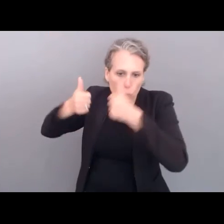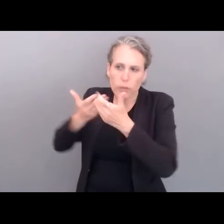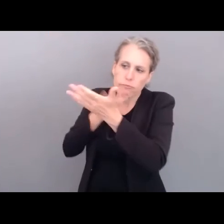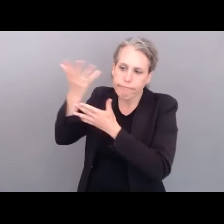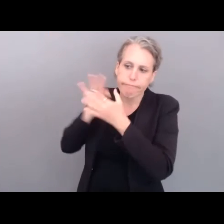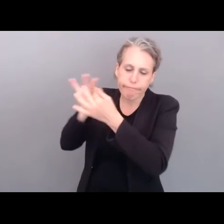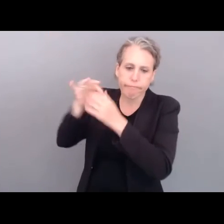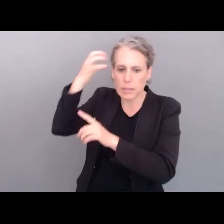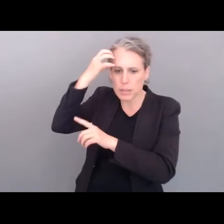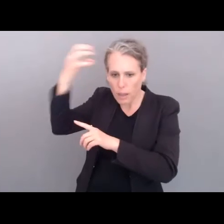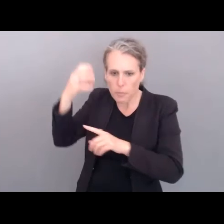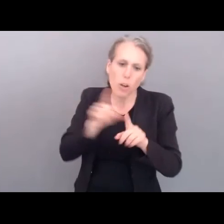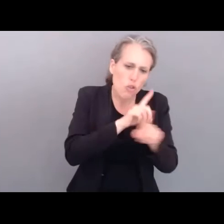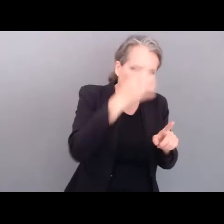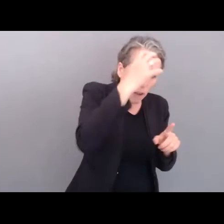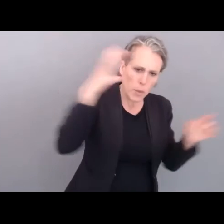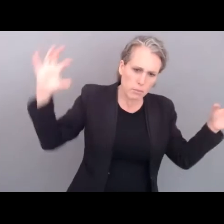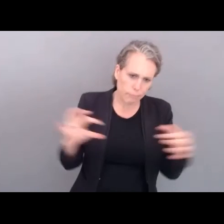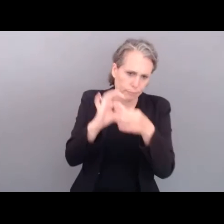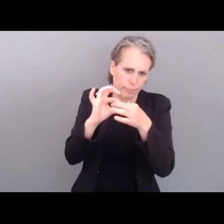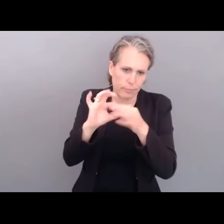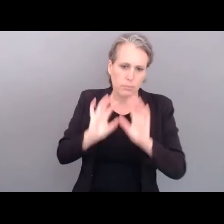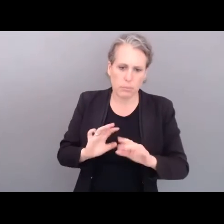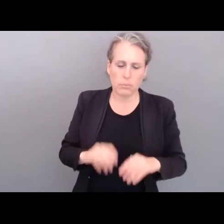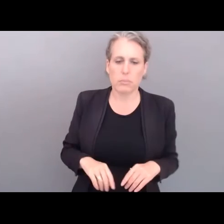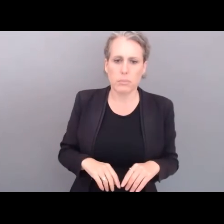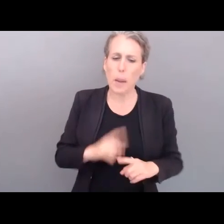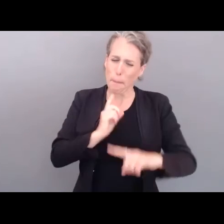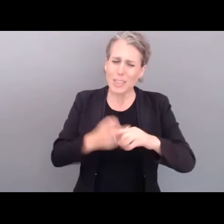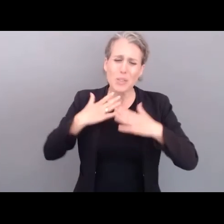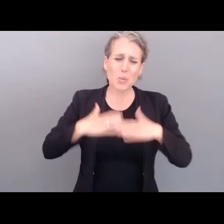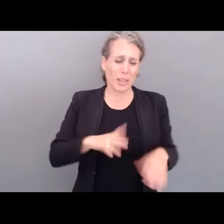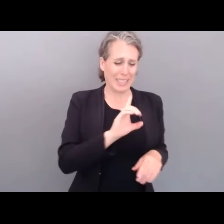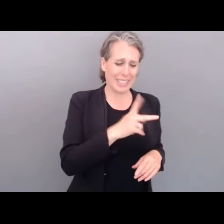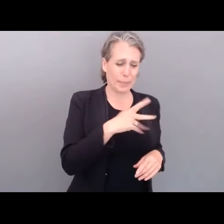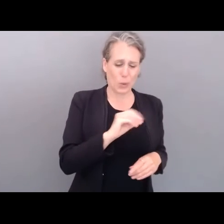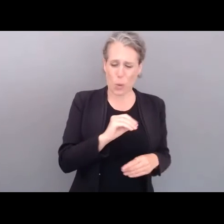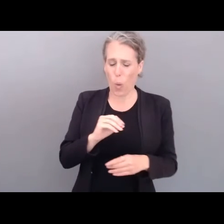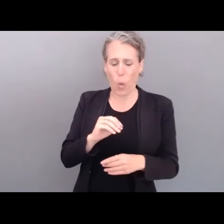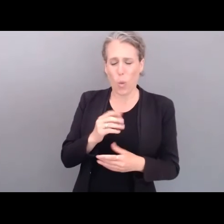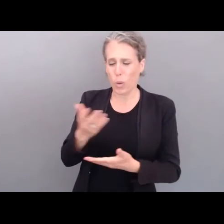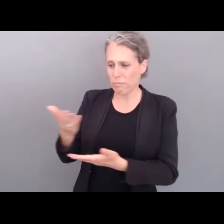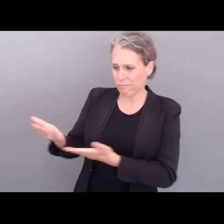gobierno que esta es la situación y queremos cambiarla queremos trabajar en eso con